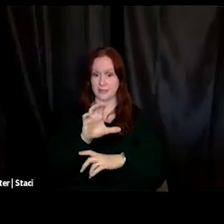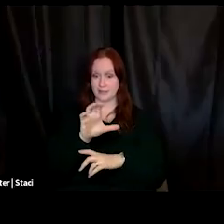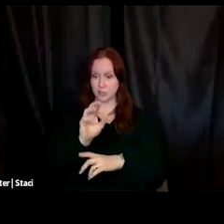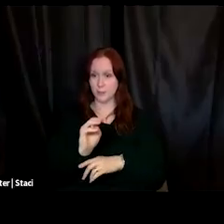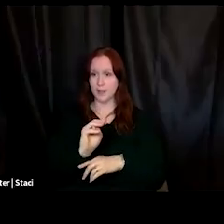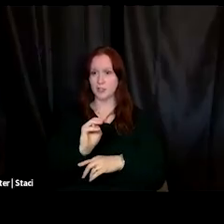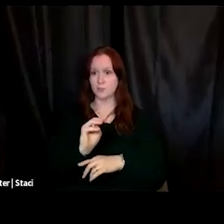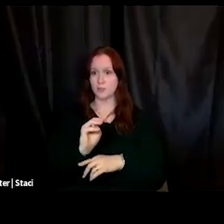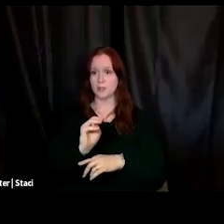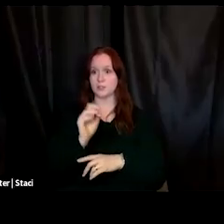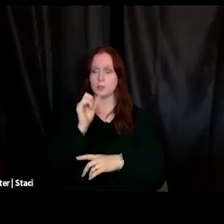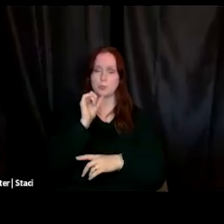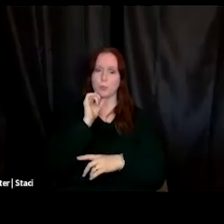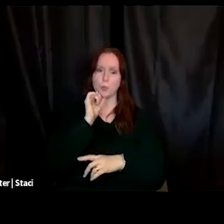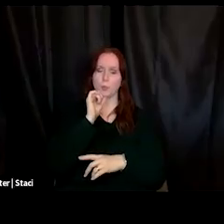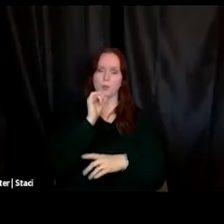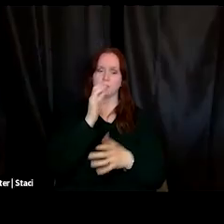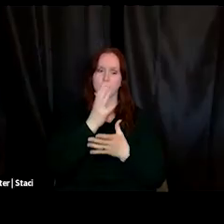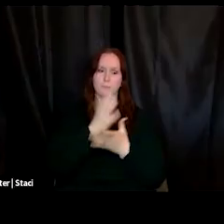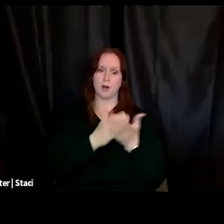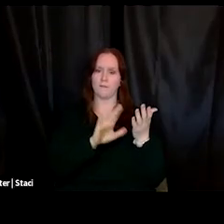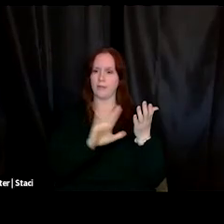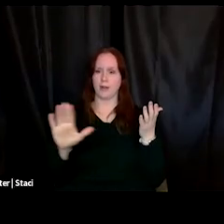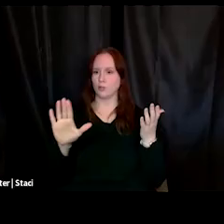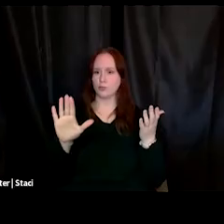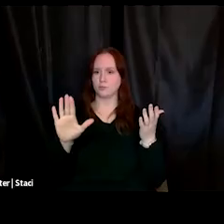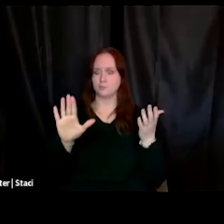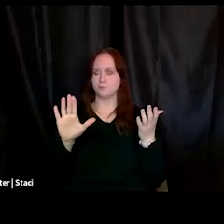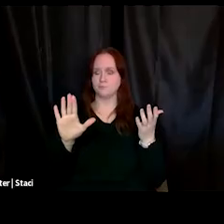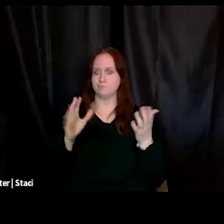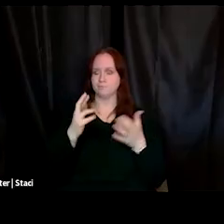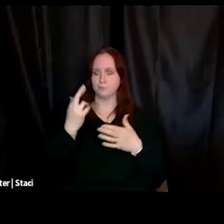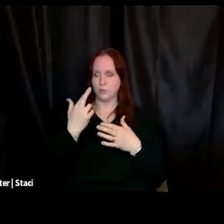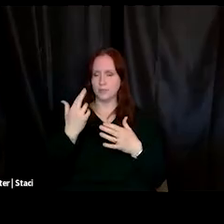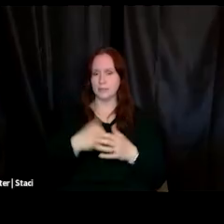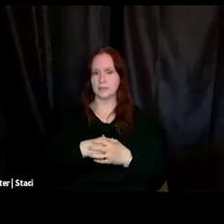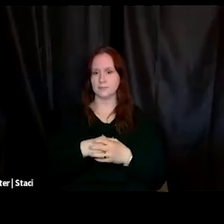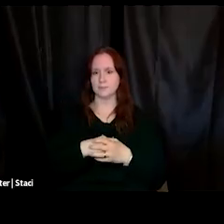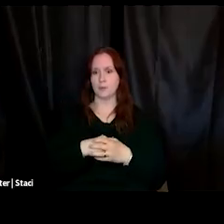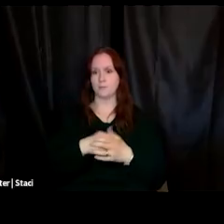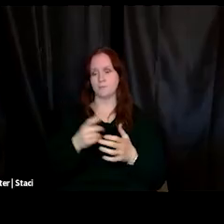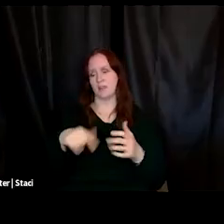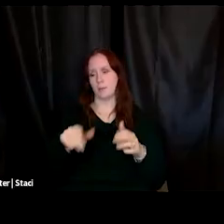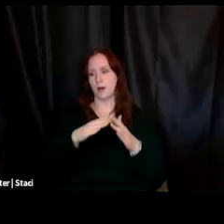a esos anuncios oficiales, cambios oficiales. Si tenías un contacto en una oficina,